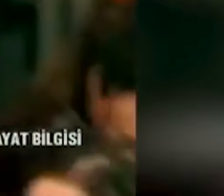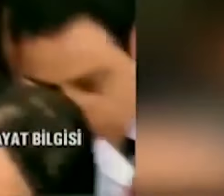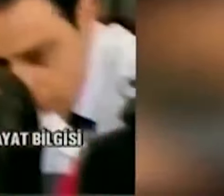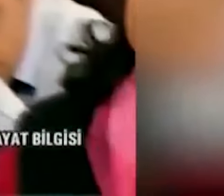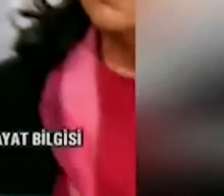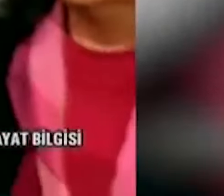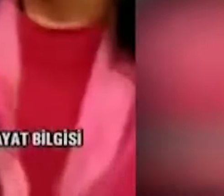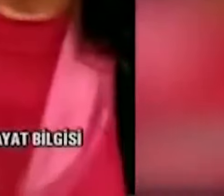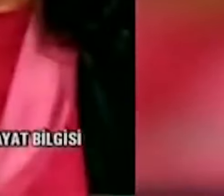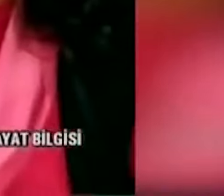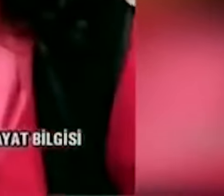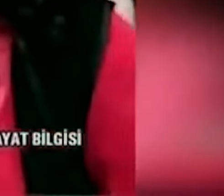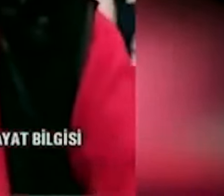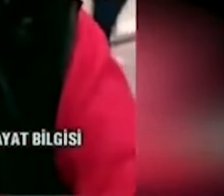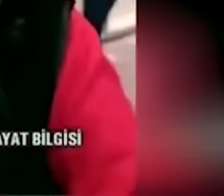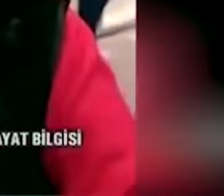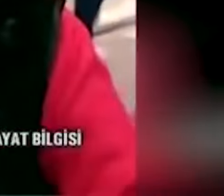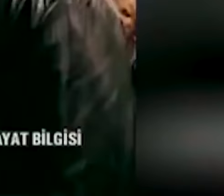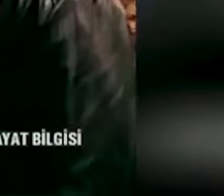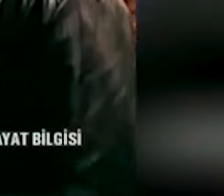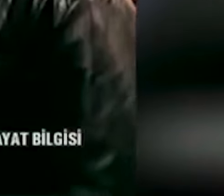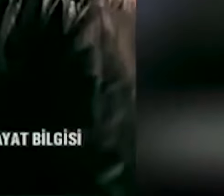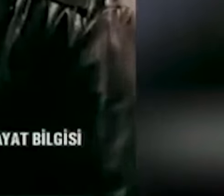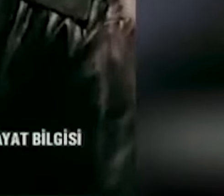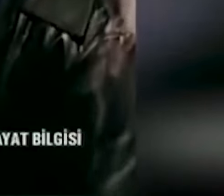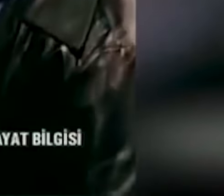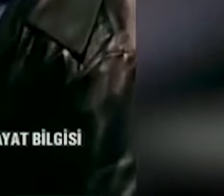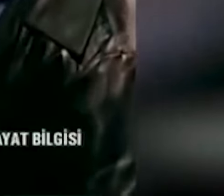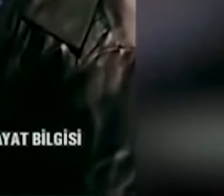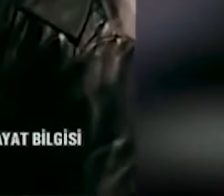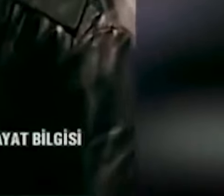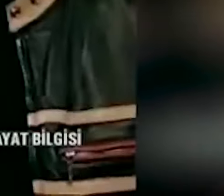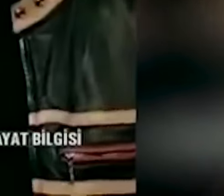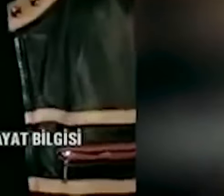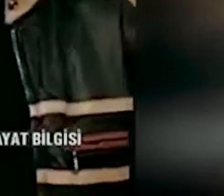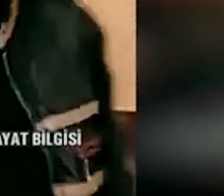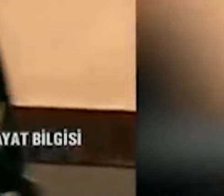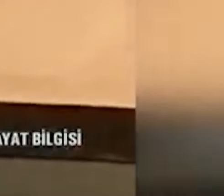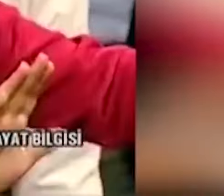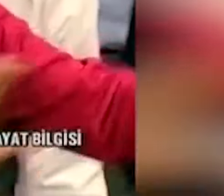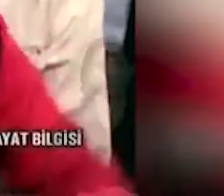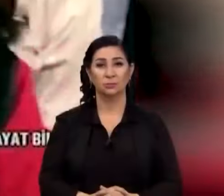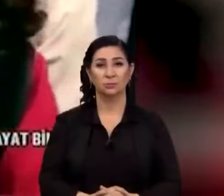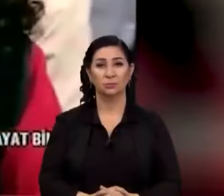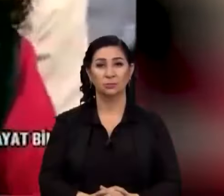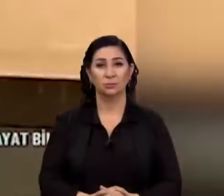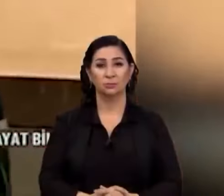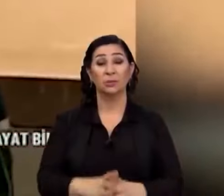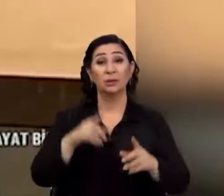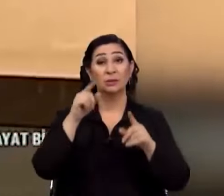dizisinde tahta sıralarda dirsek çürütür Sen aksiyon peşindeydin suun